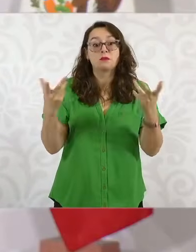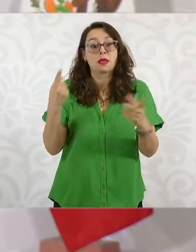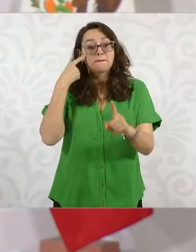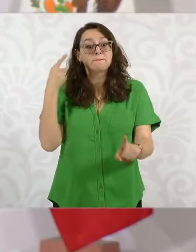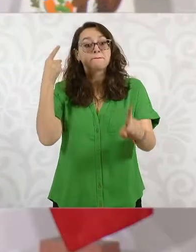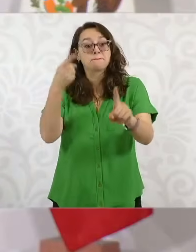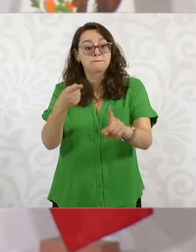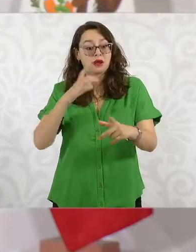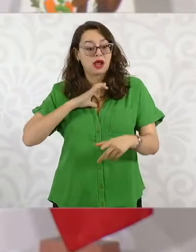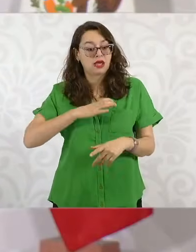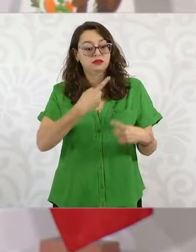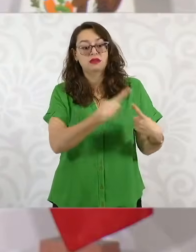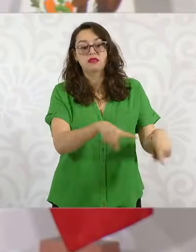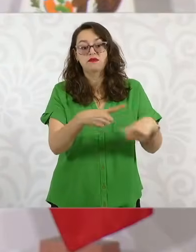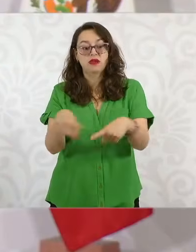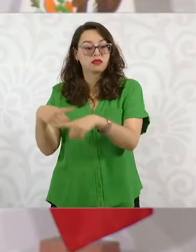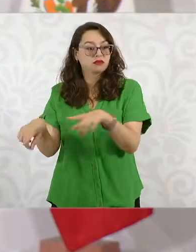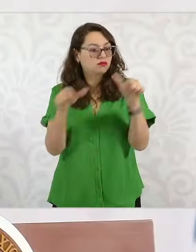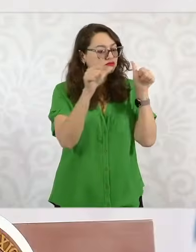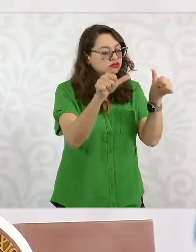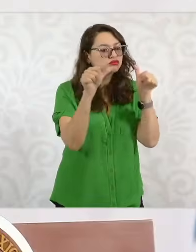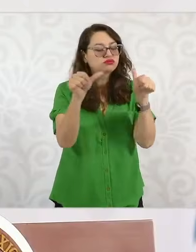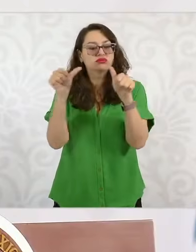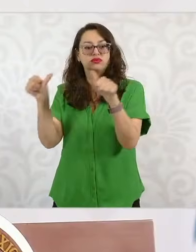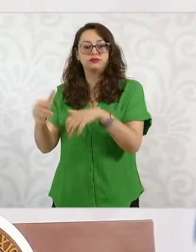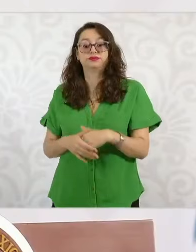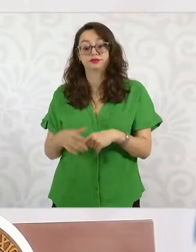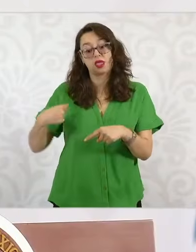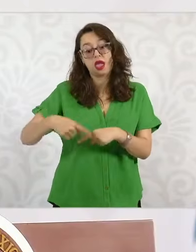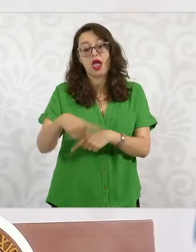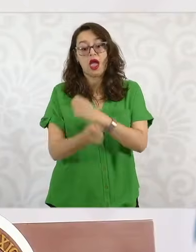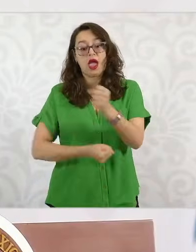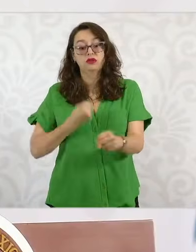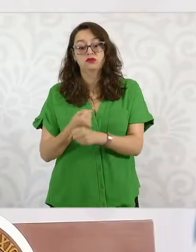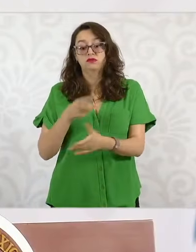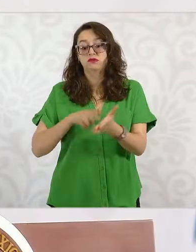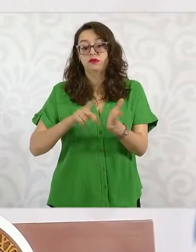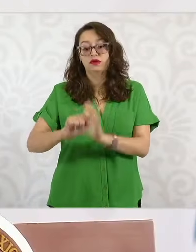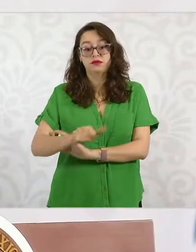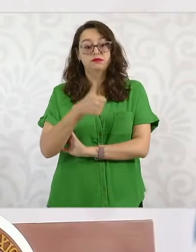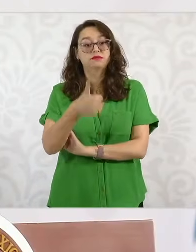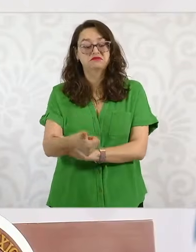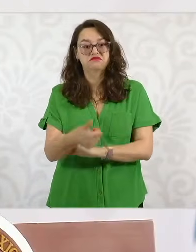de distintos tipos de cáncer. Este 2026 es un año muy importante para Bristol porque